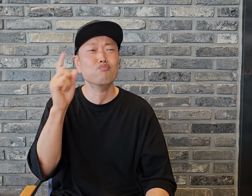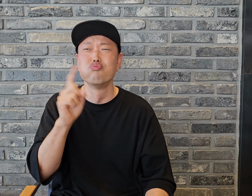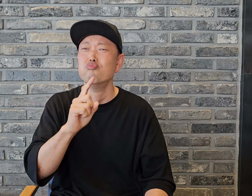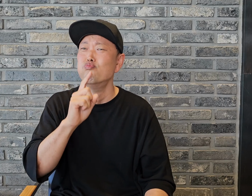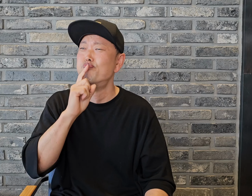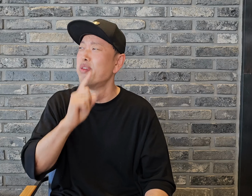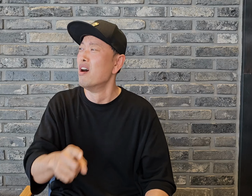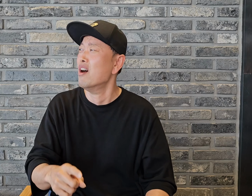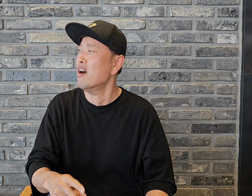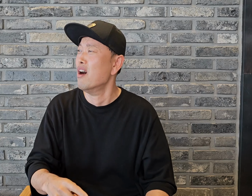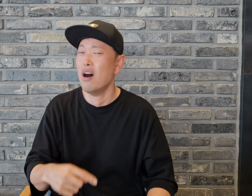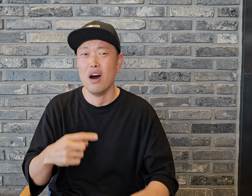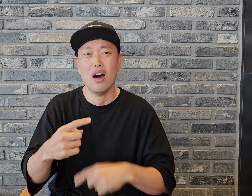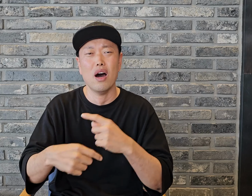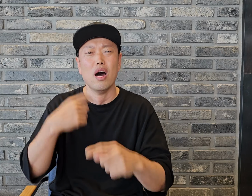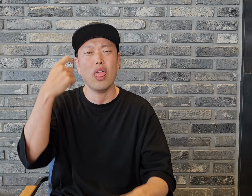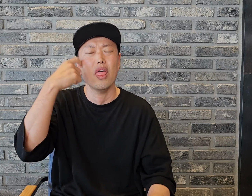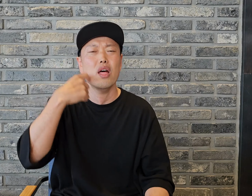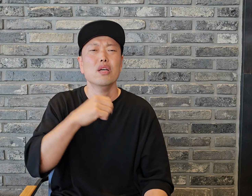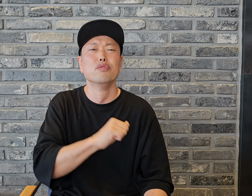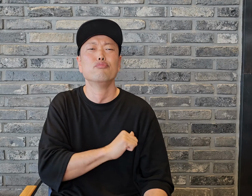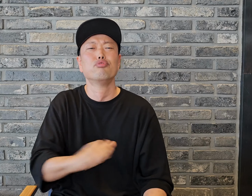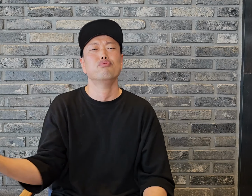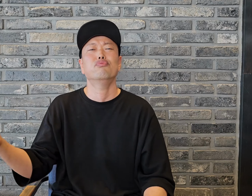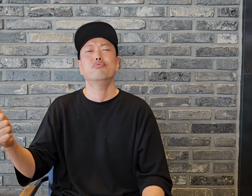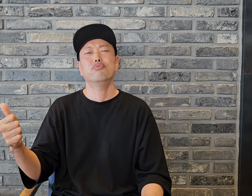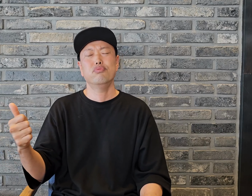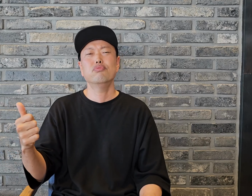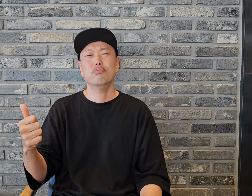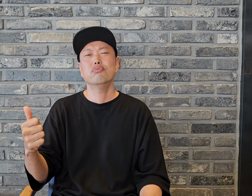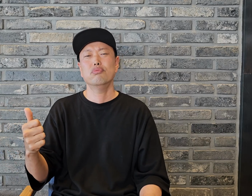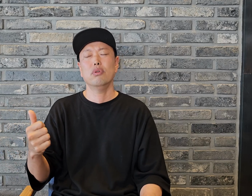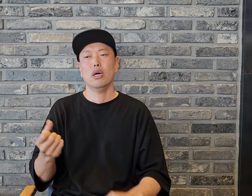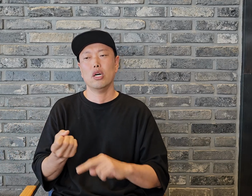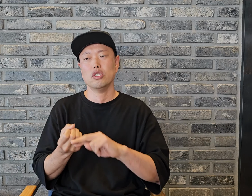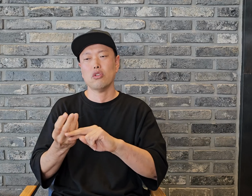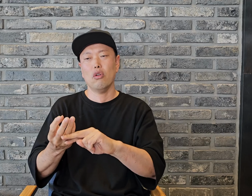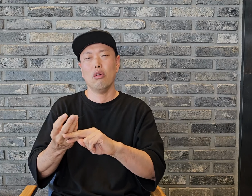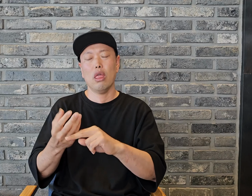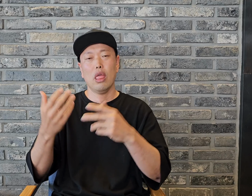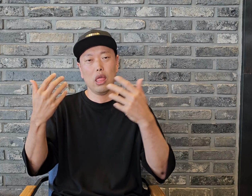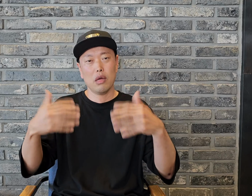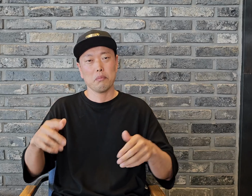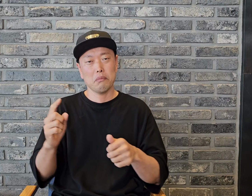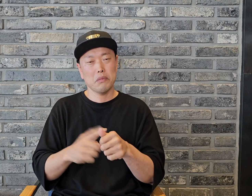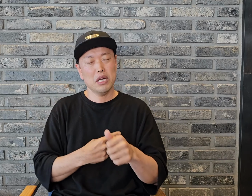전혀 무슨 의미인지 이해되지 않고 감도 오지 않아요 전달이 불명확하면